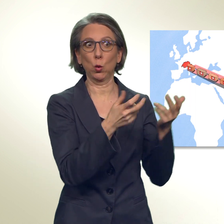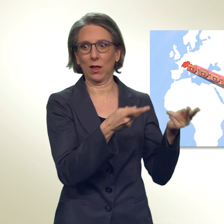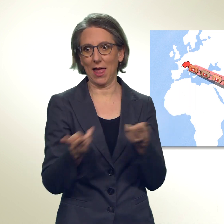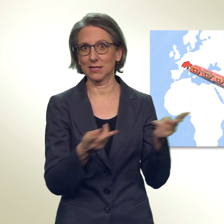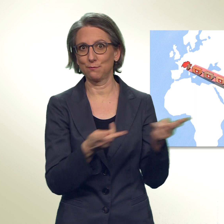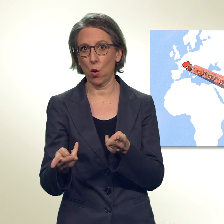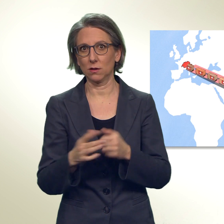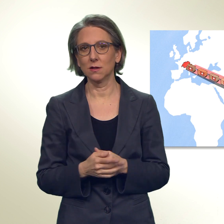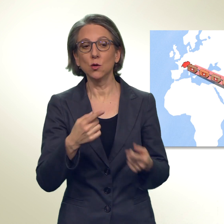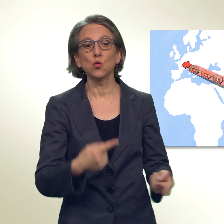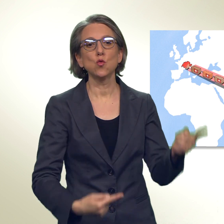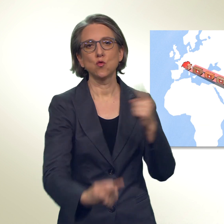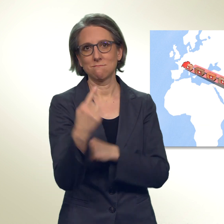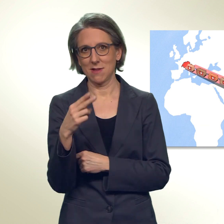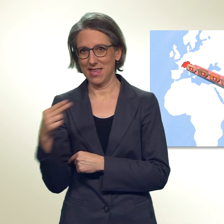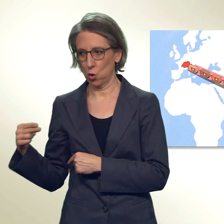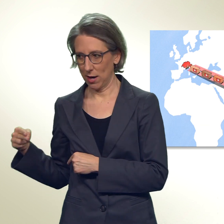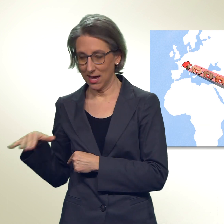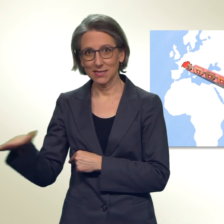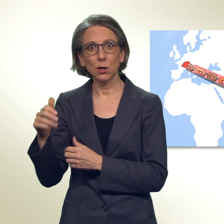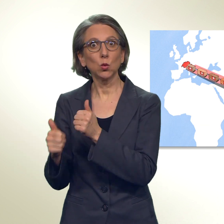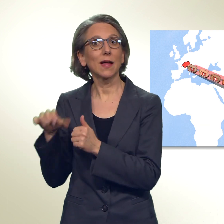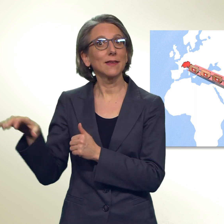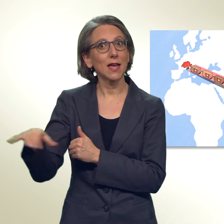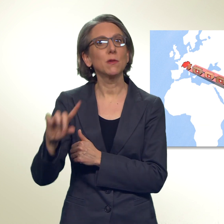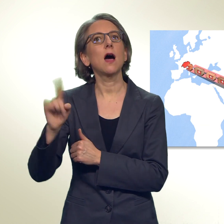Indonesische Unternehmen hätten in der Schweiz das gleiche Recht.